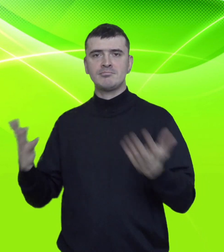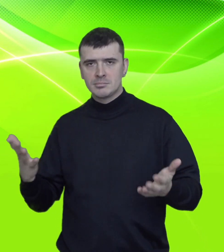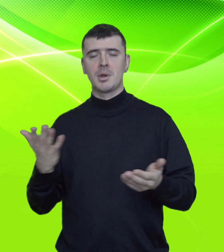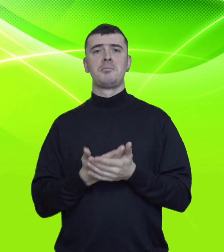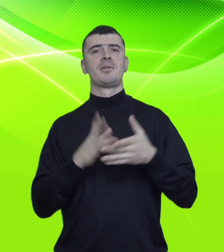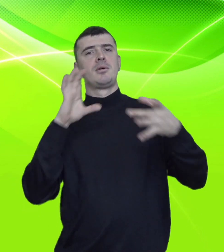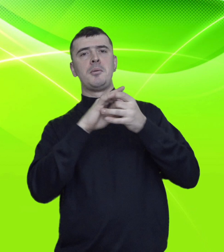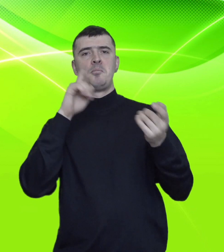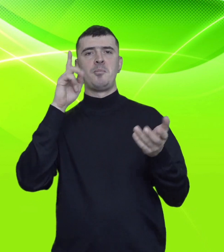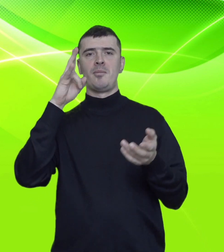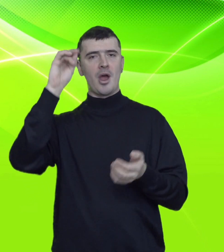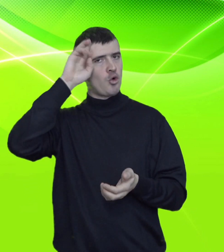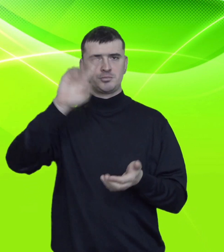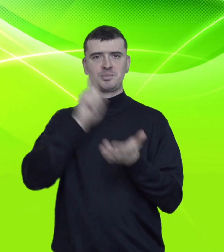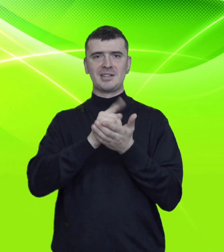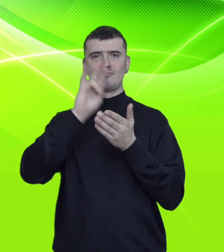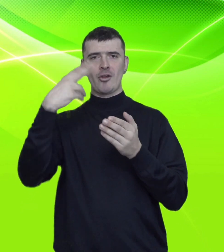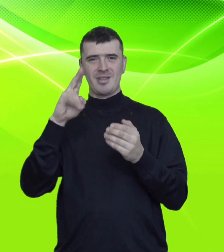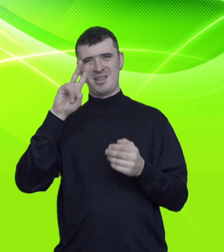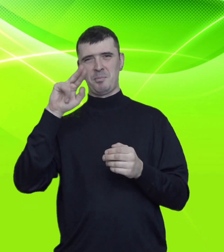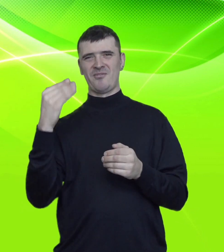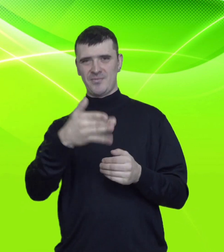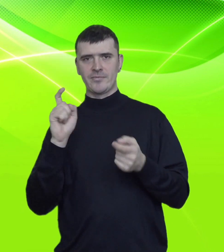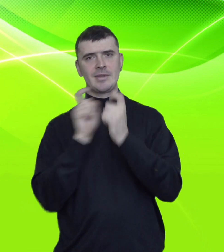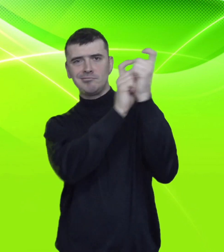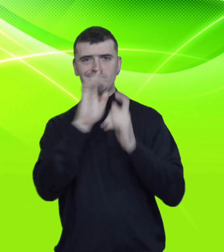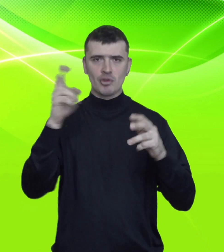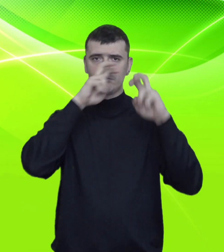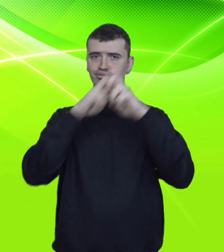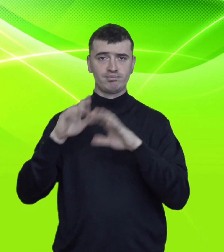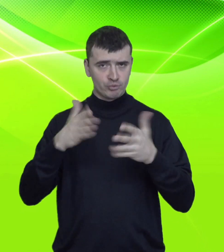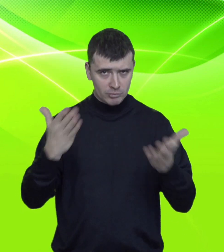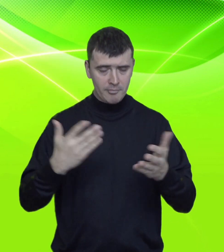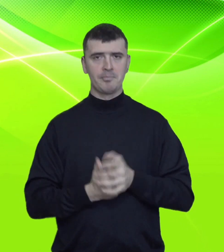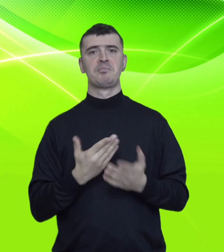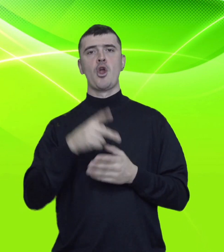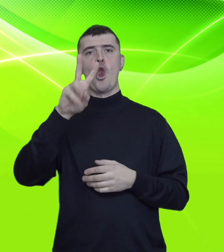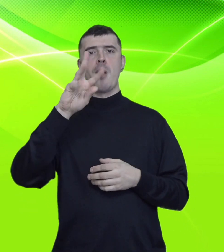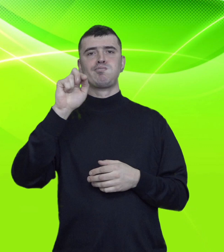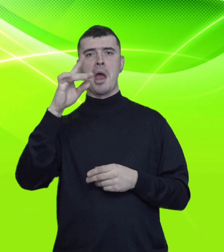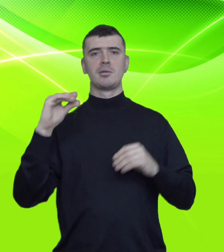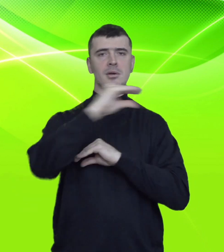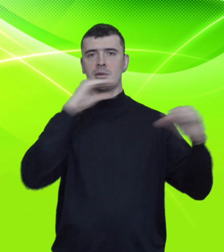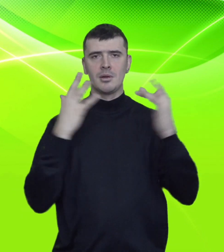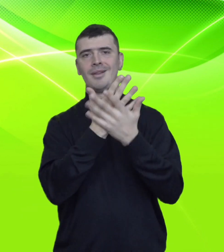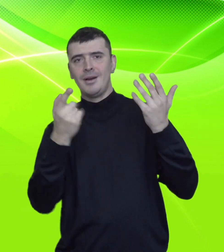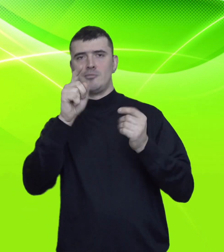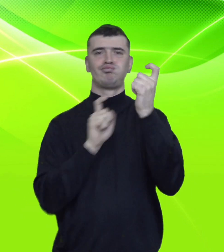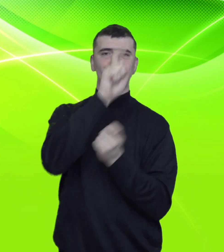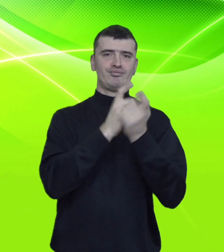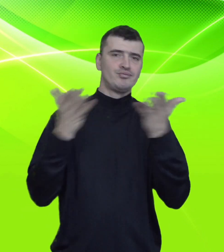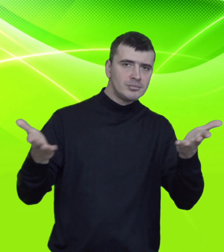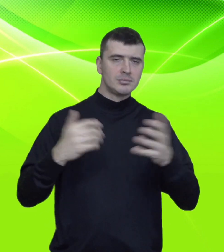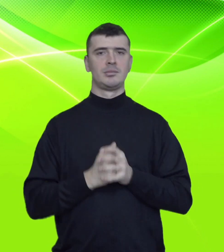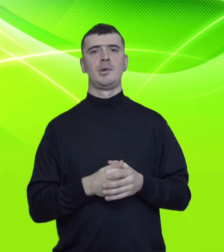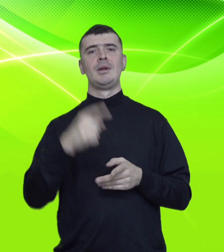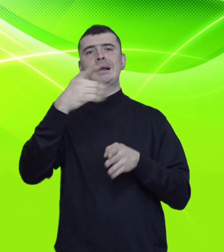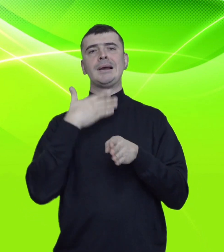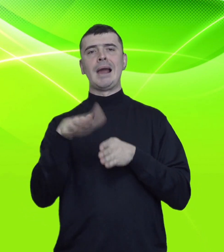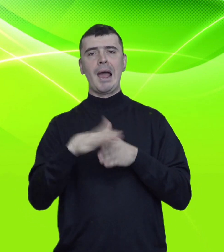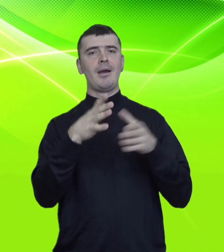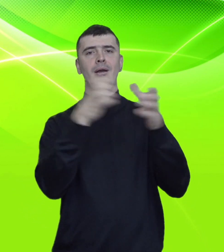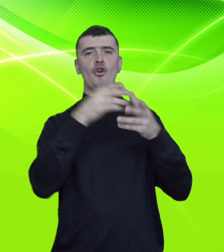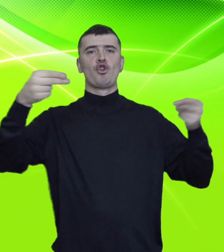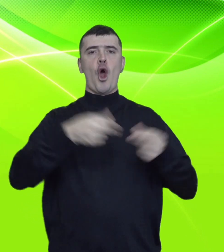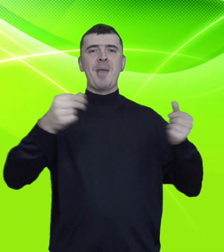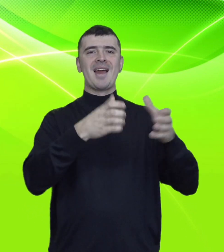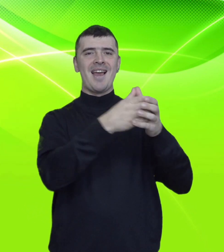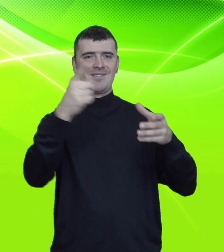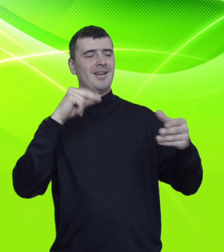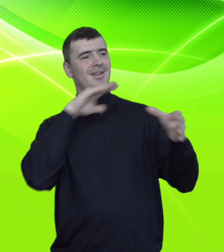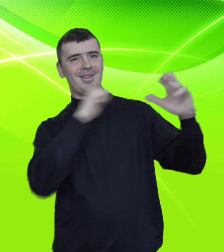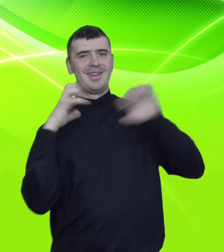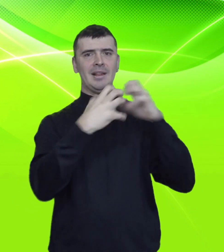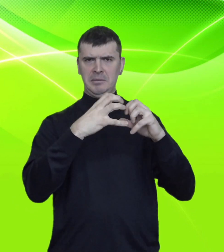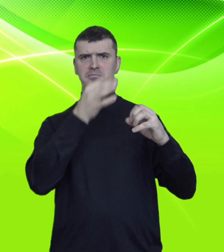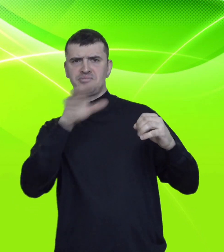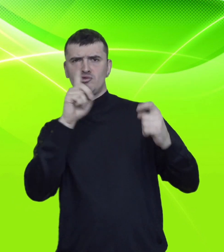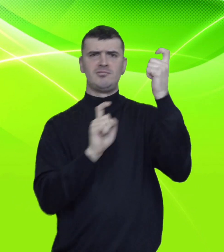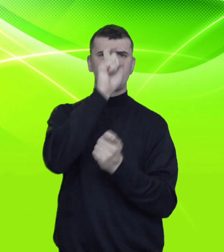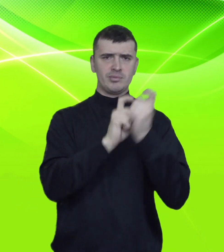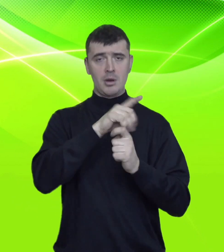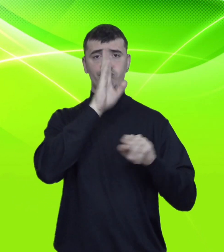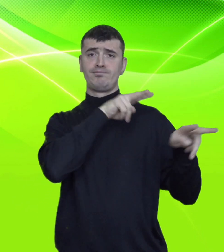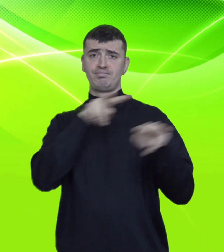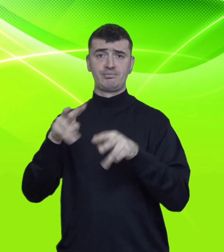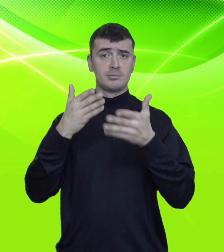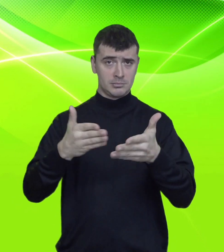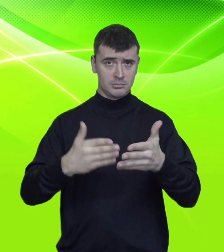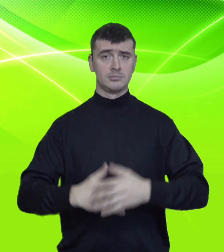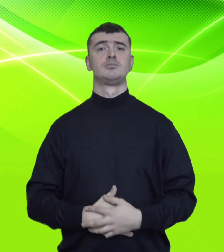негосударственными пенсионными фондами (НПФ), ломбардами и кредитными потребительскими кооперативами (КПК).